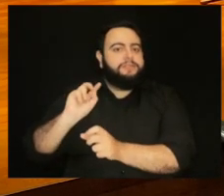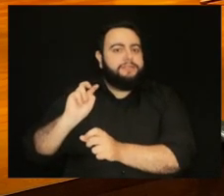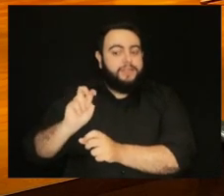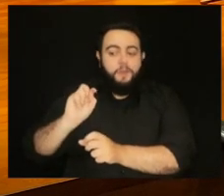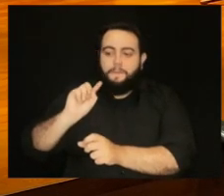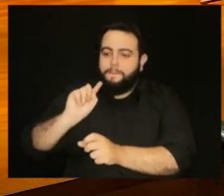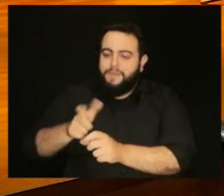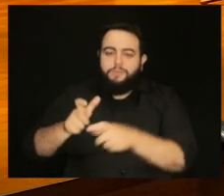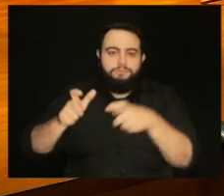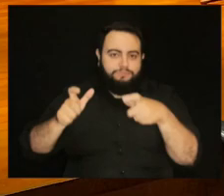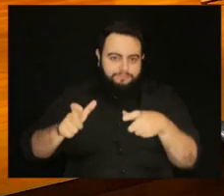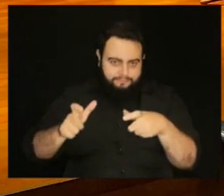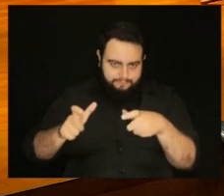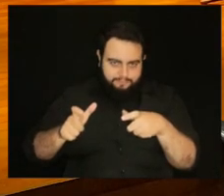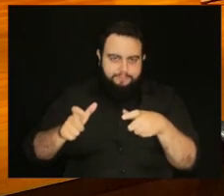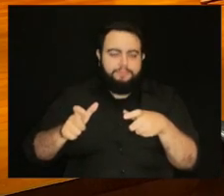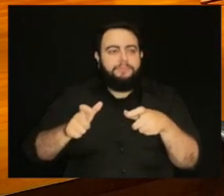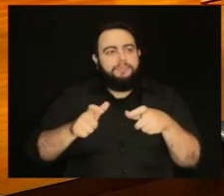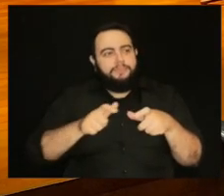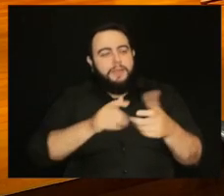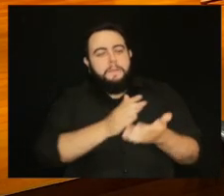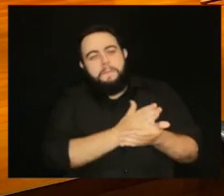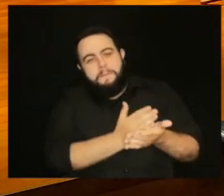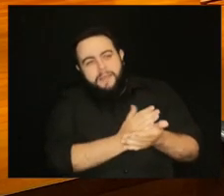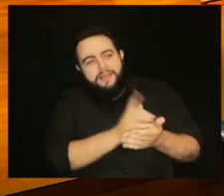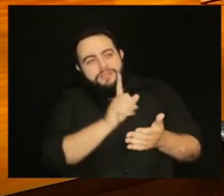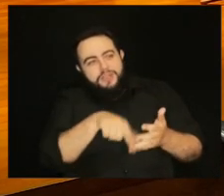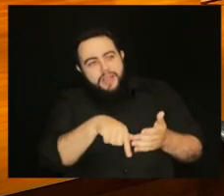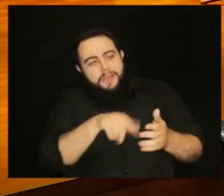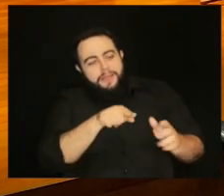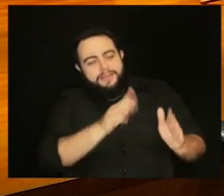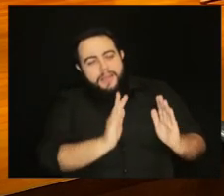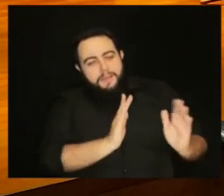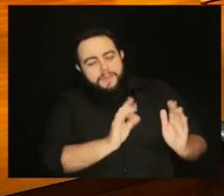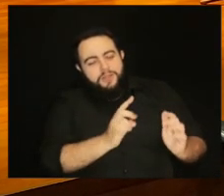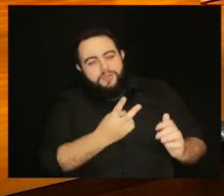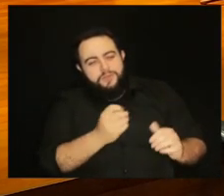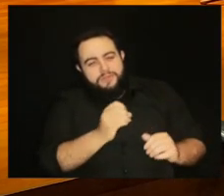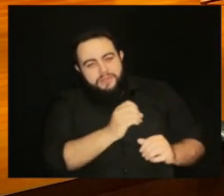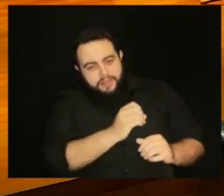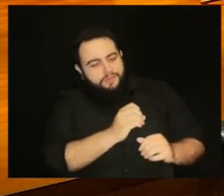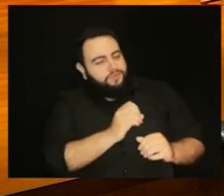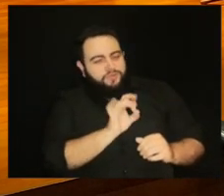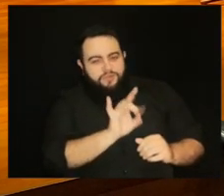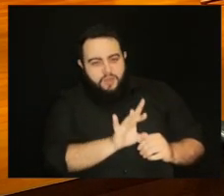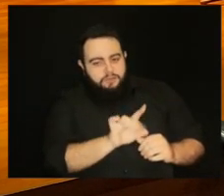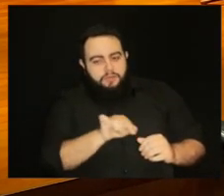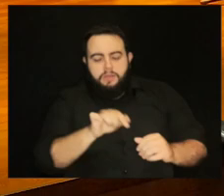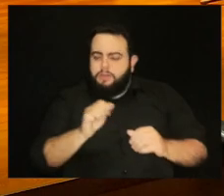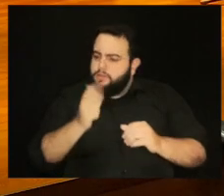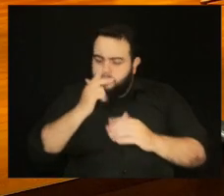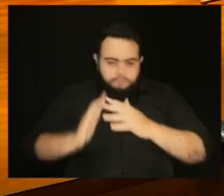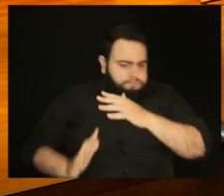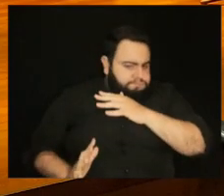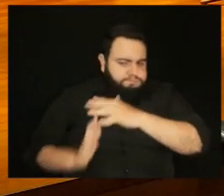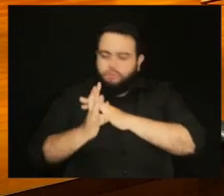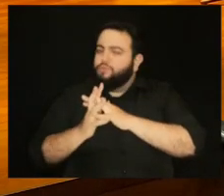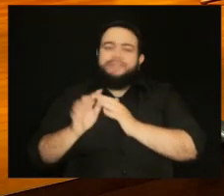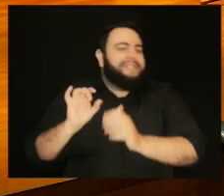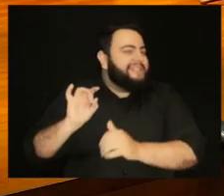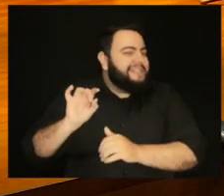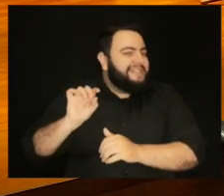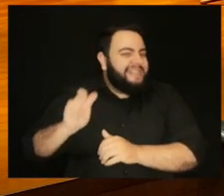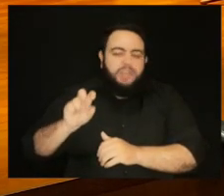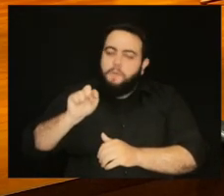tiragem média de um disco era 200 exemplares. Nenhum outro disco gravado em Porto